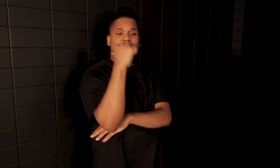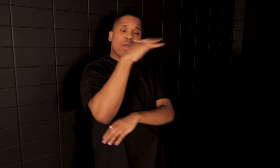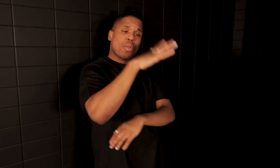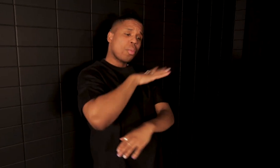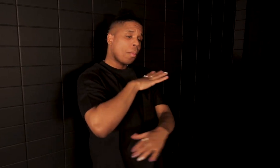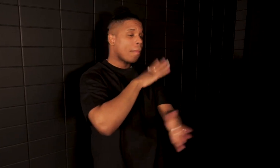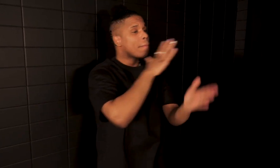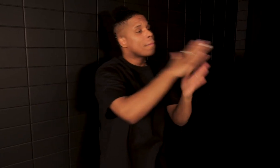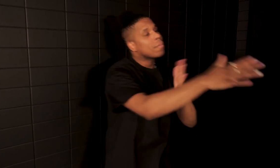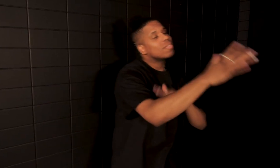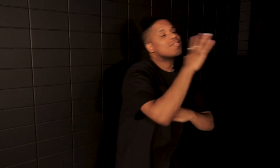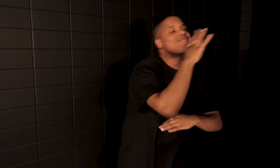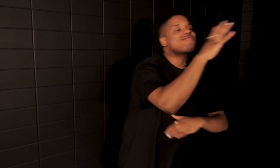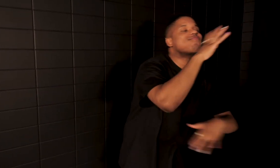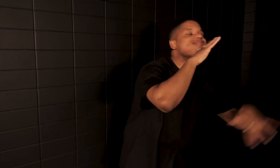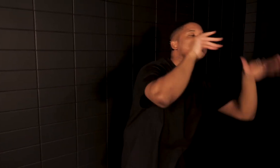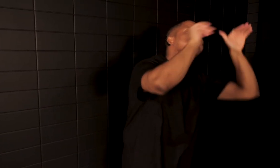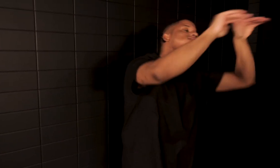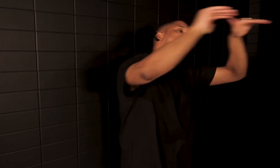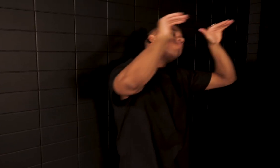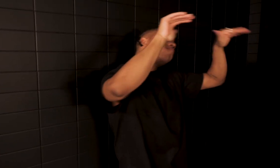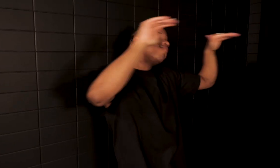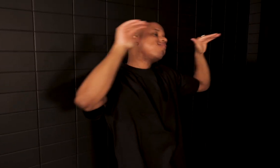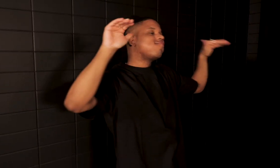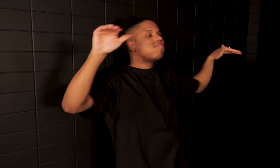Kertokaa mimmeille!